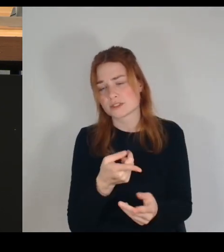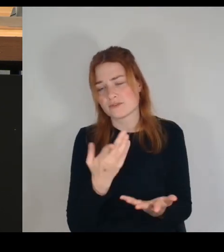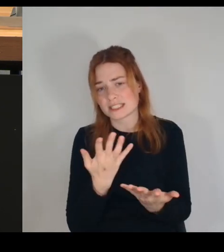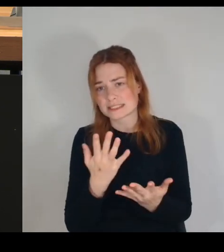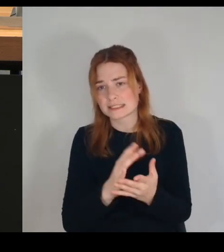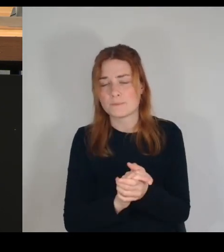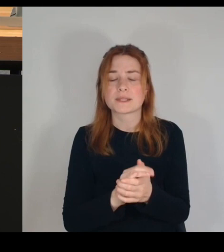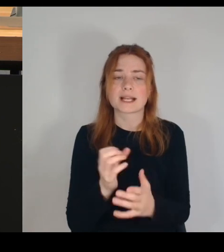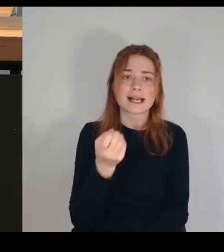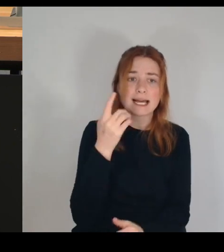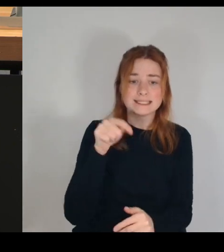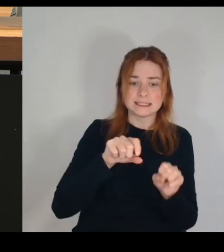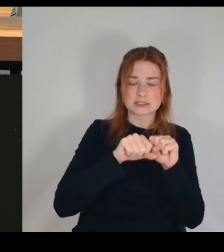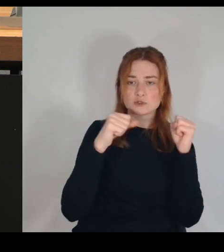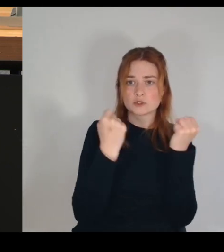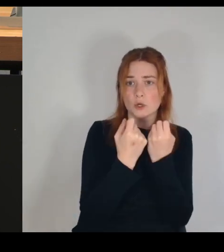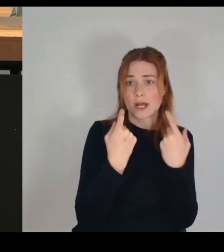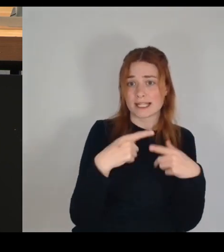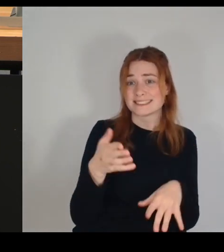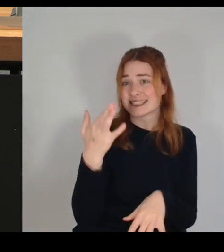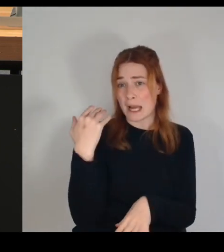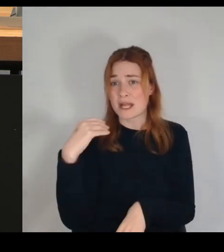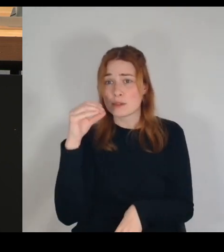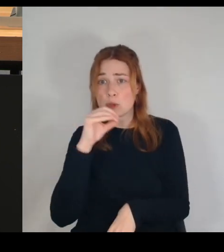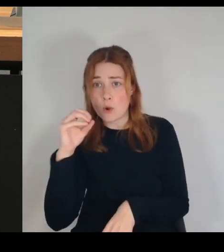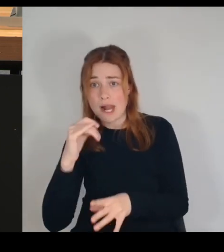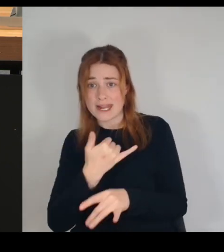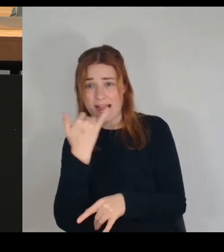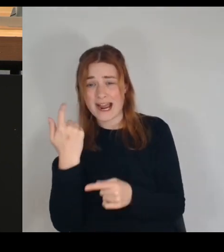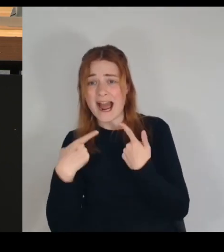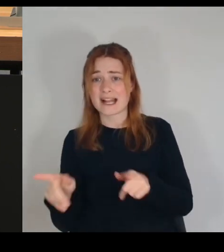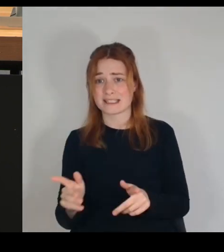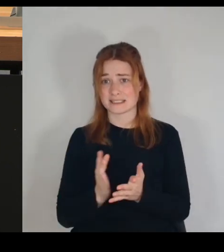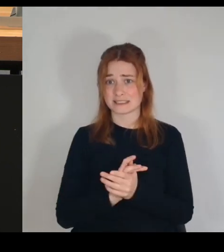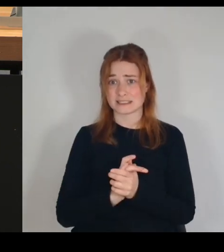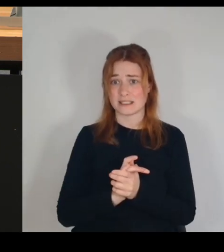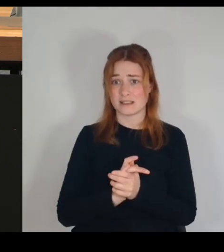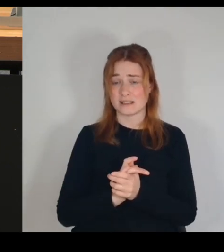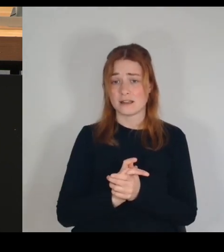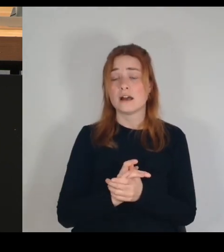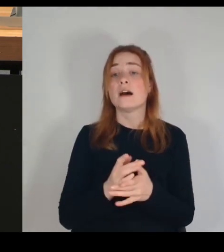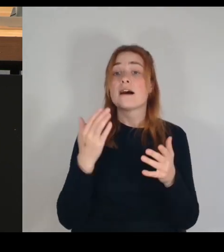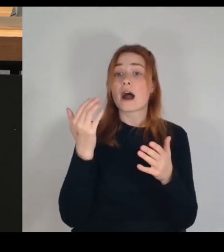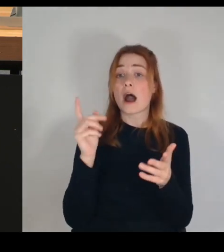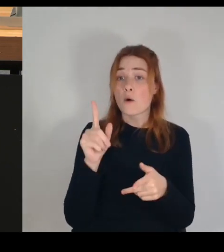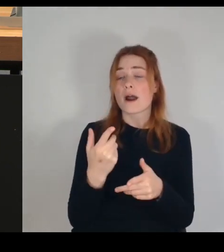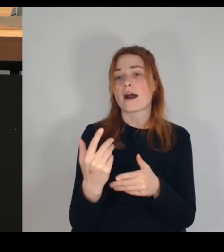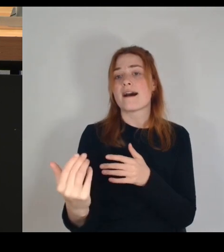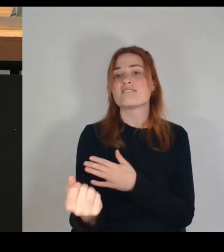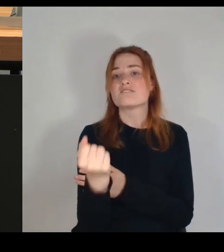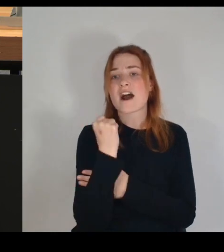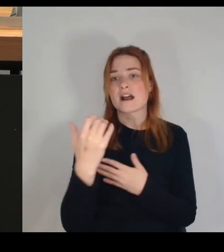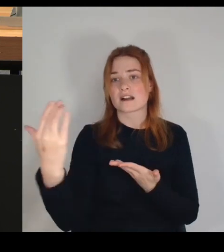Aktuell haben wir es mit einem Fachkräftemangel und steigenden Löhnen zu tun, und zwar rapide steigenden Löhnen. Und ich muss sagen ja, zu Recht und zum Glück